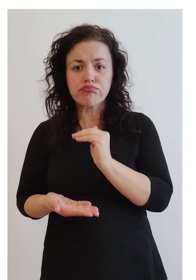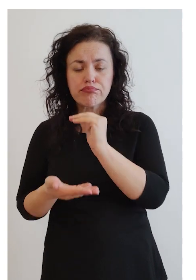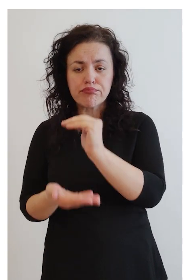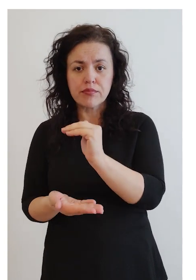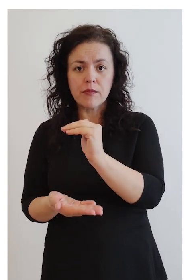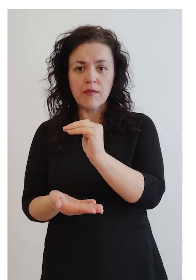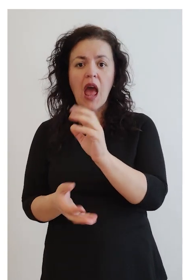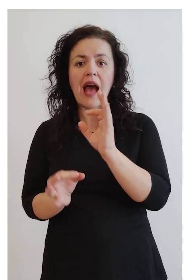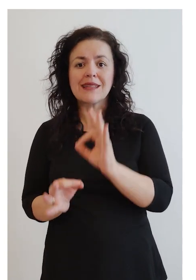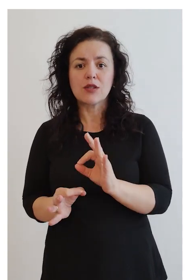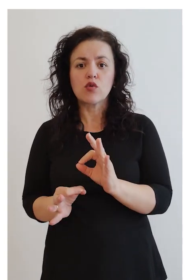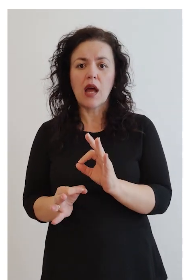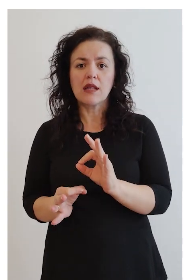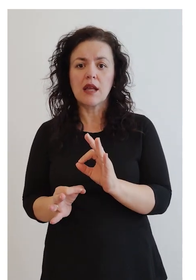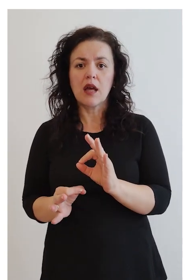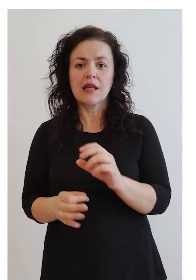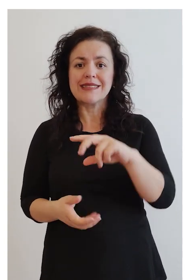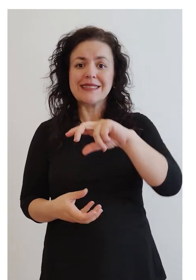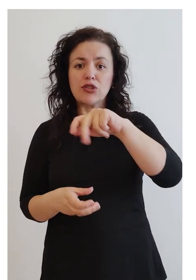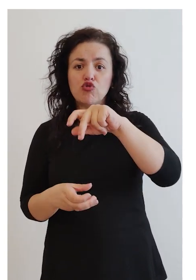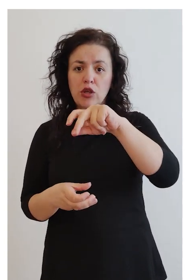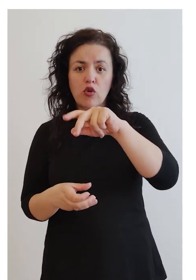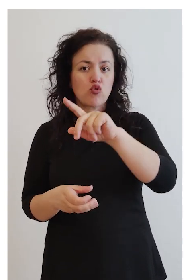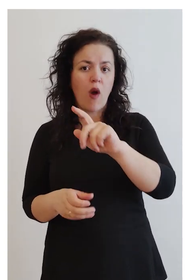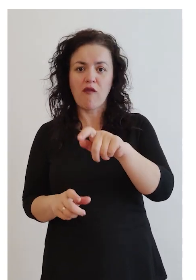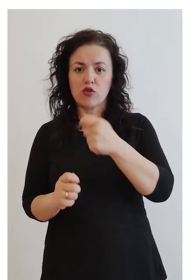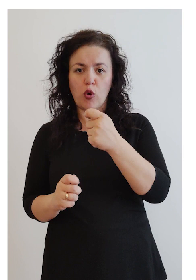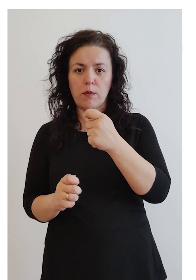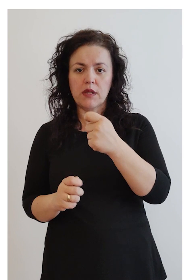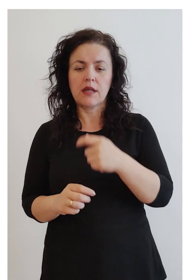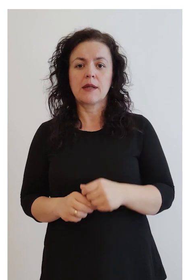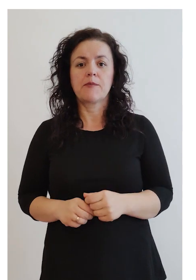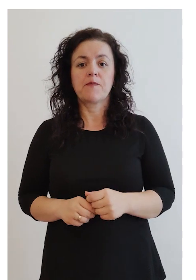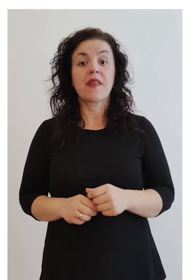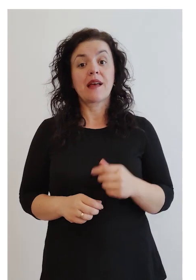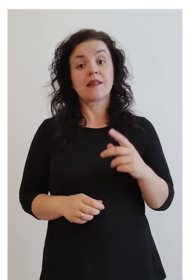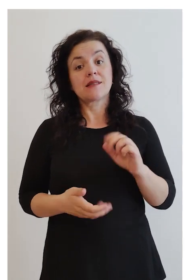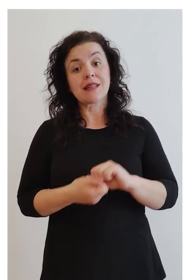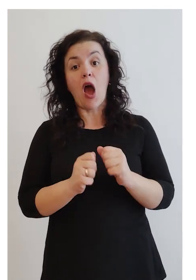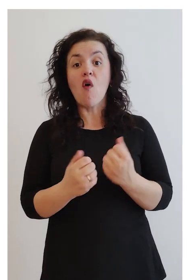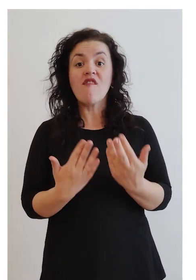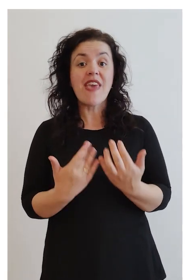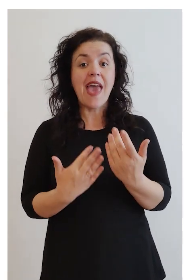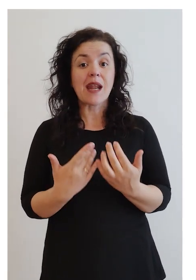fie fierbeți bine apa timp de două minute înainte de utilizare.